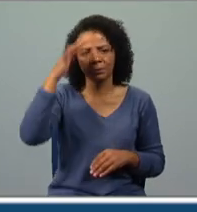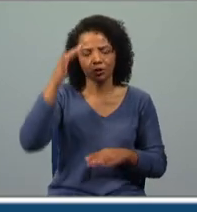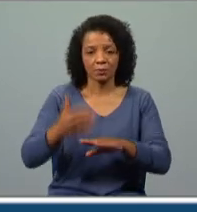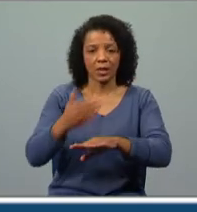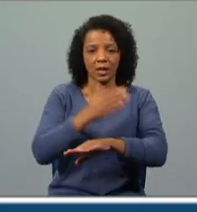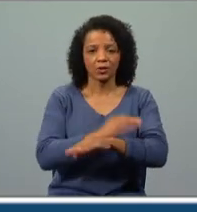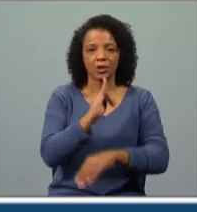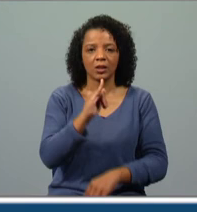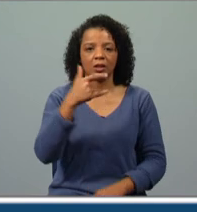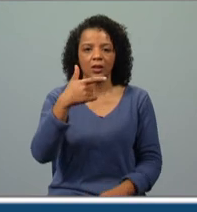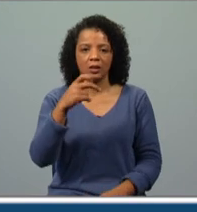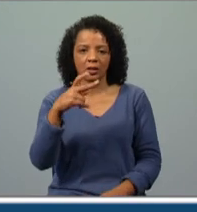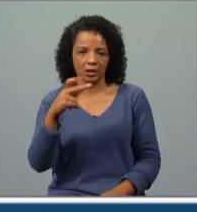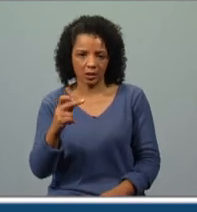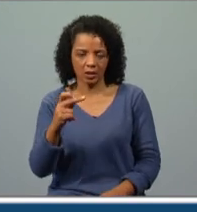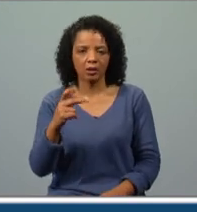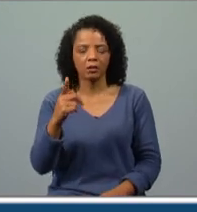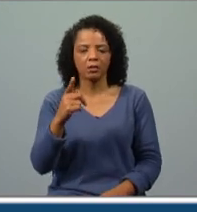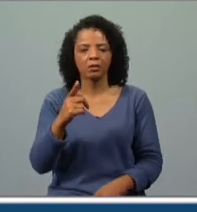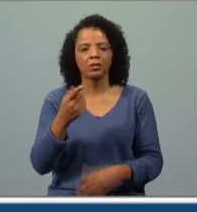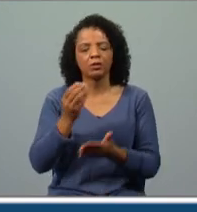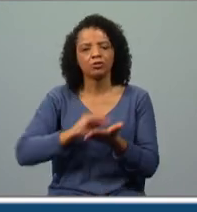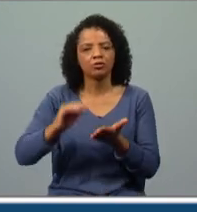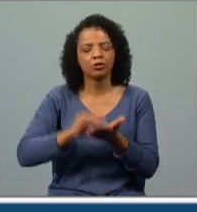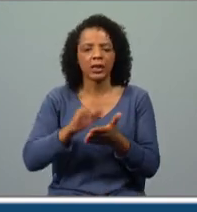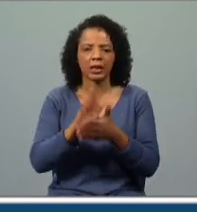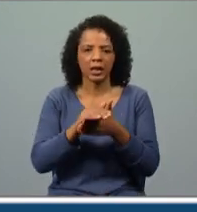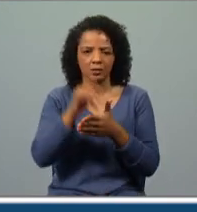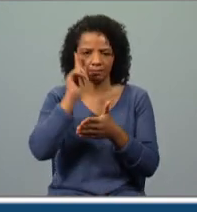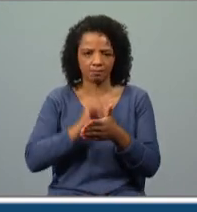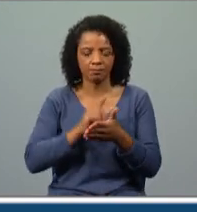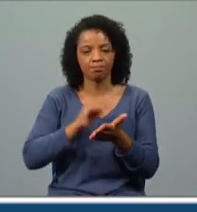de voltar para ítaca Ulisses escreve uma carta a panela e esta carta lhe contou 回到伊薩卡奧德修斯寫了一篇給鍋的信，這封信告訴你